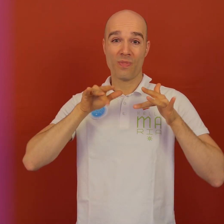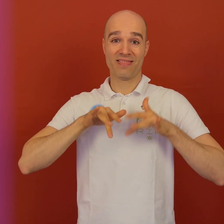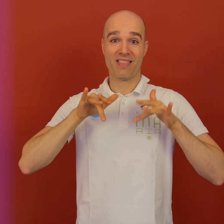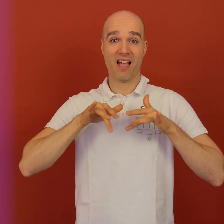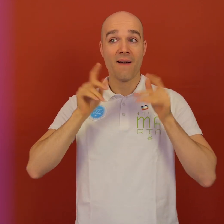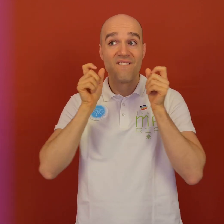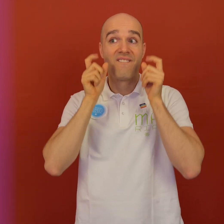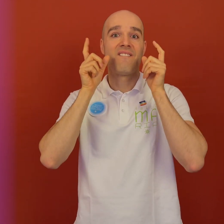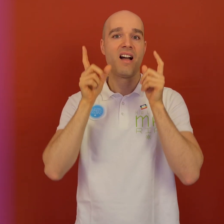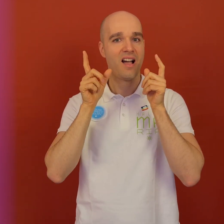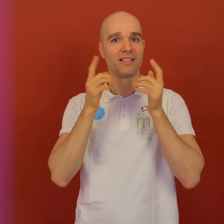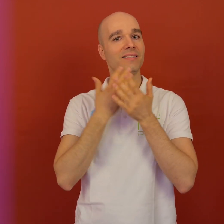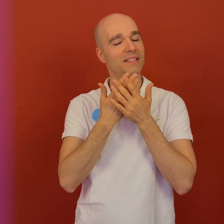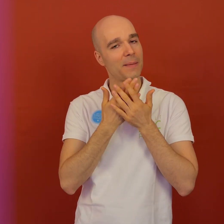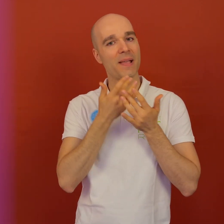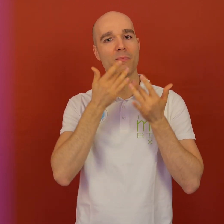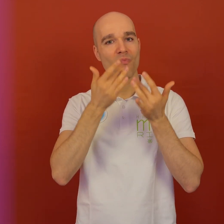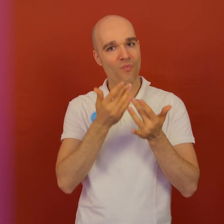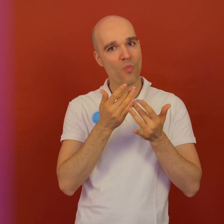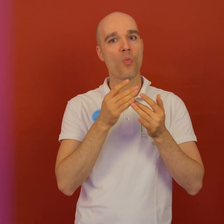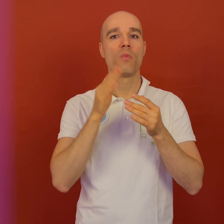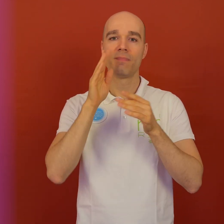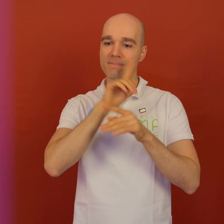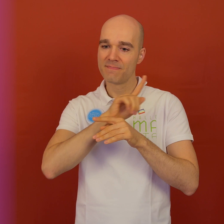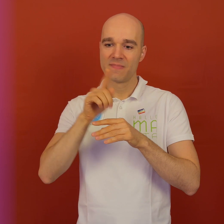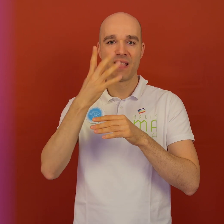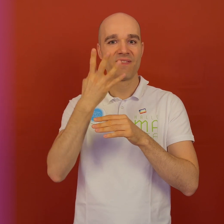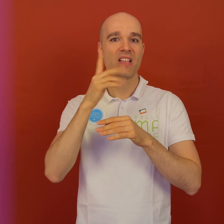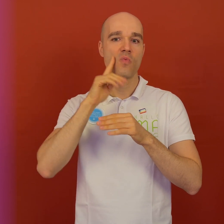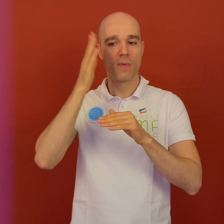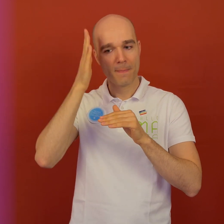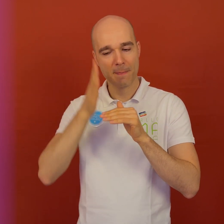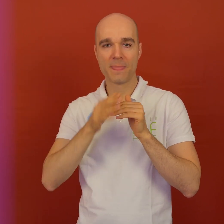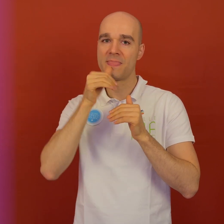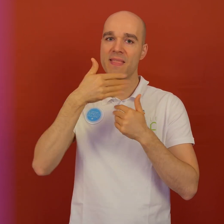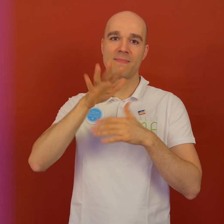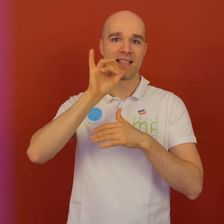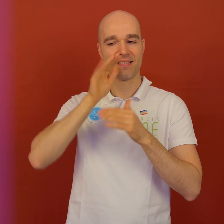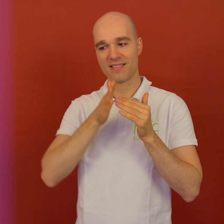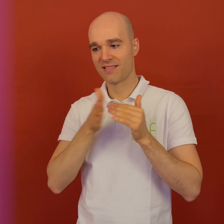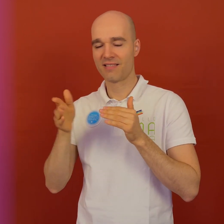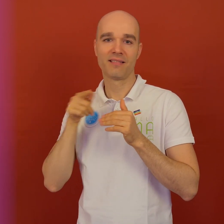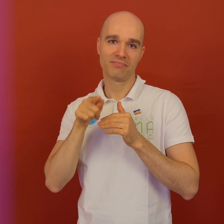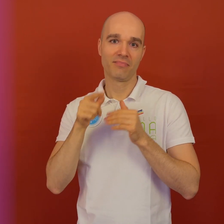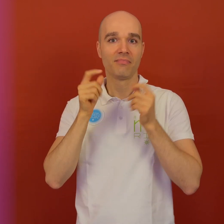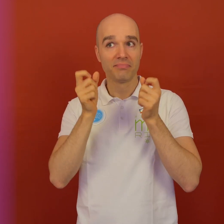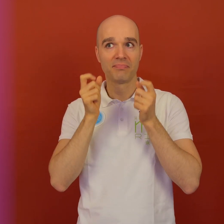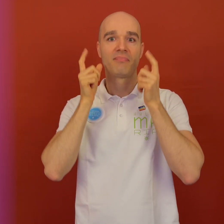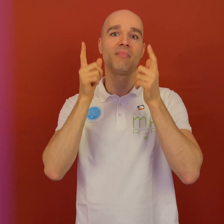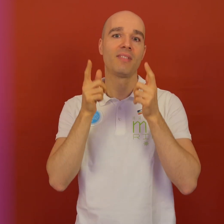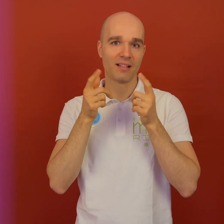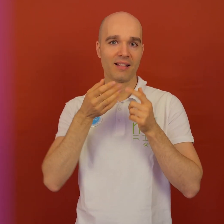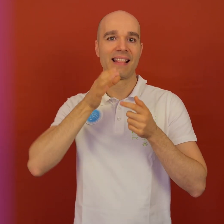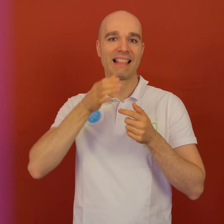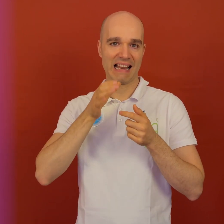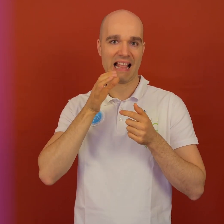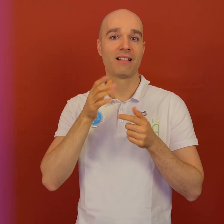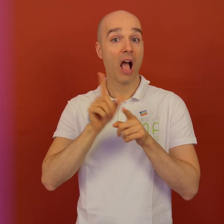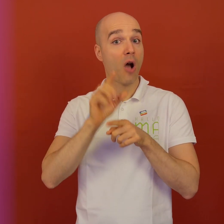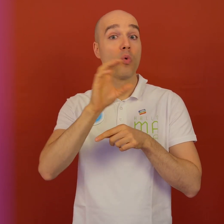deshalb hält es uns längere Zeit wach. Es wird deshalb empfohlen, ab 16 Uhr keine koffeinhaltigen Getränke mehr zu trinken,